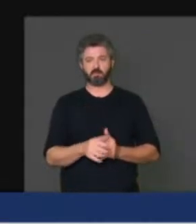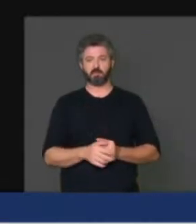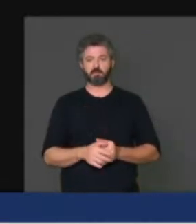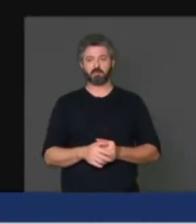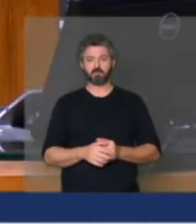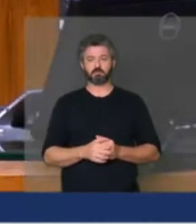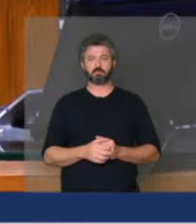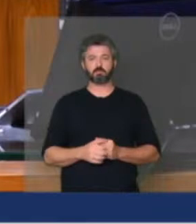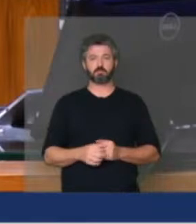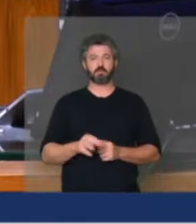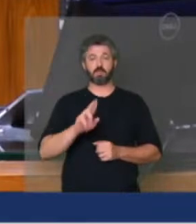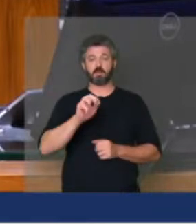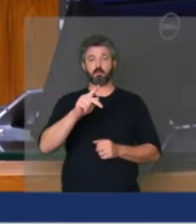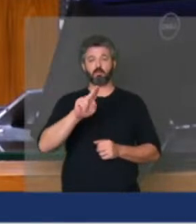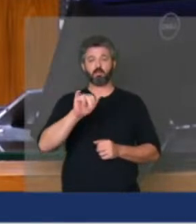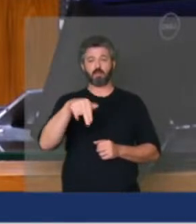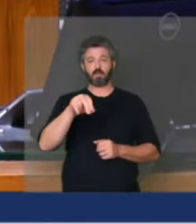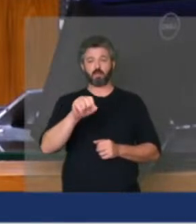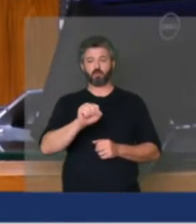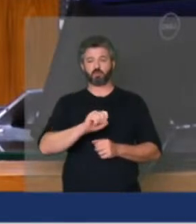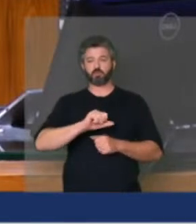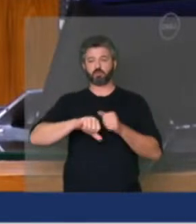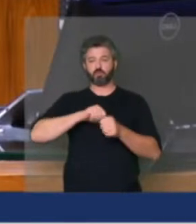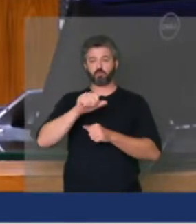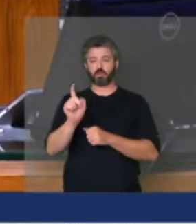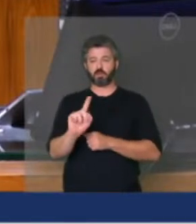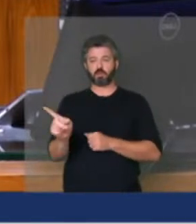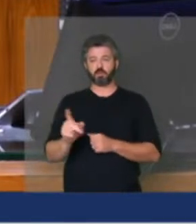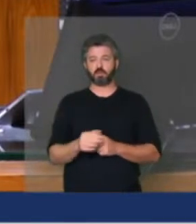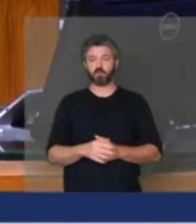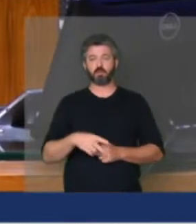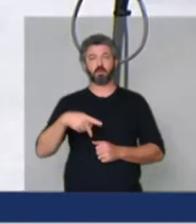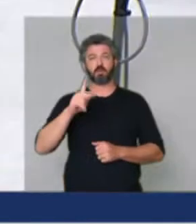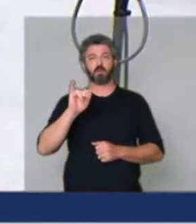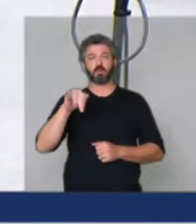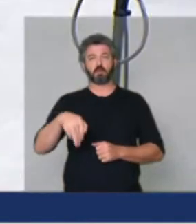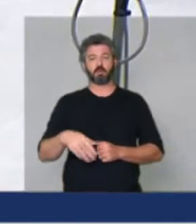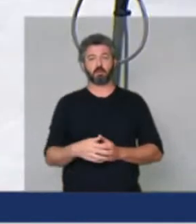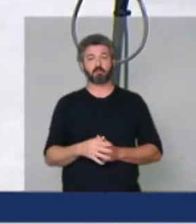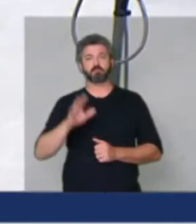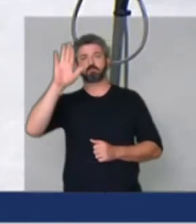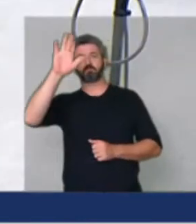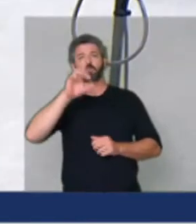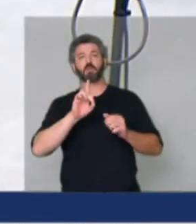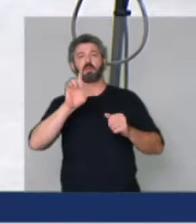ALBERTO. -- [PRESIDENTE]: REPUBLICANOS MUDA PARA NÃO. DEPUTADO KIM. [DEPUTADO]: